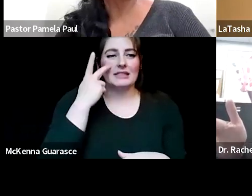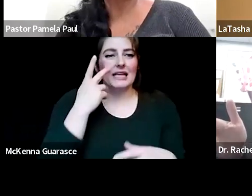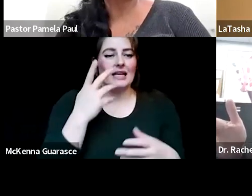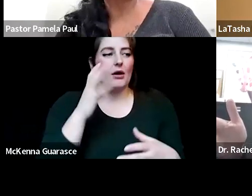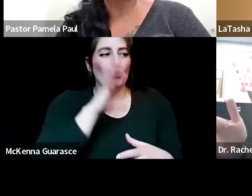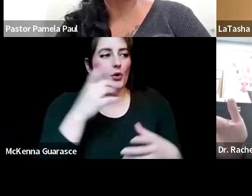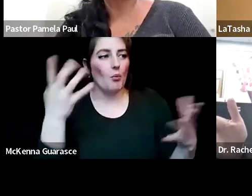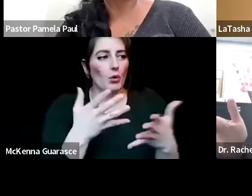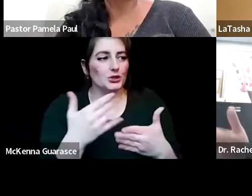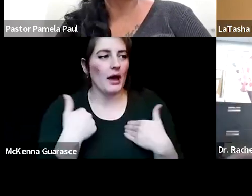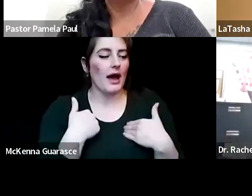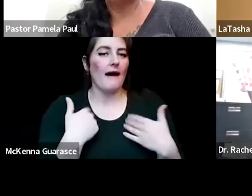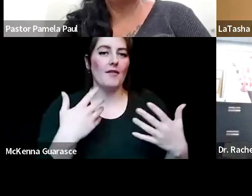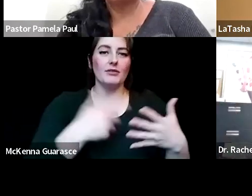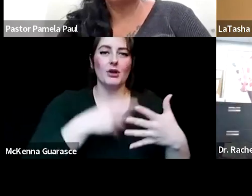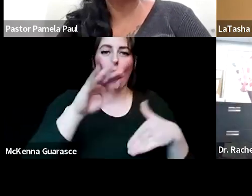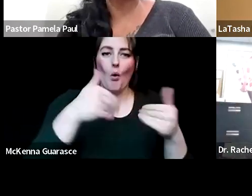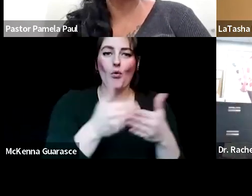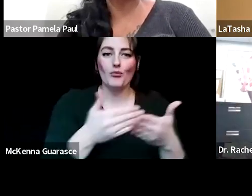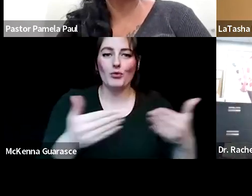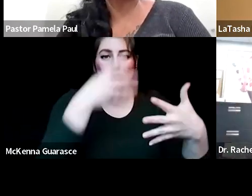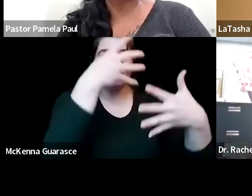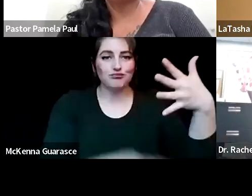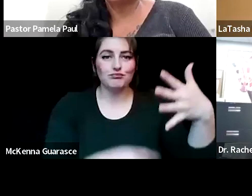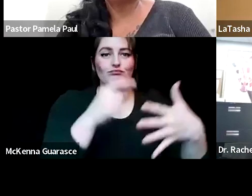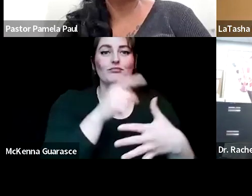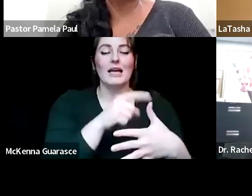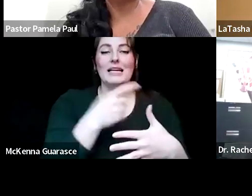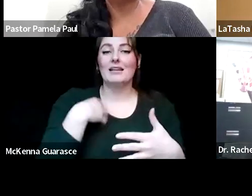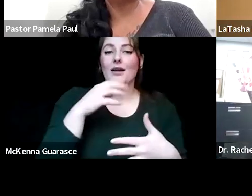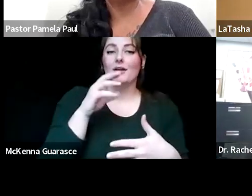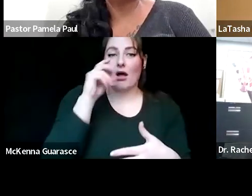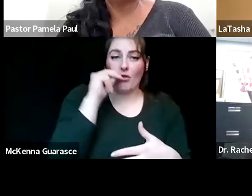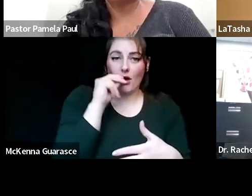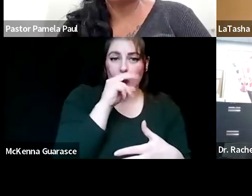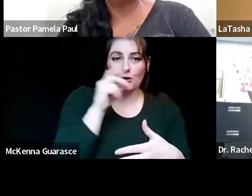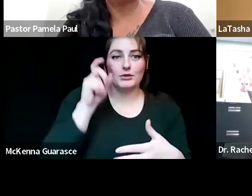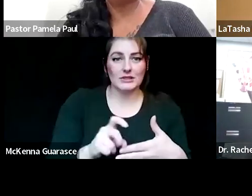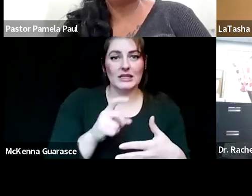Si vemos la diapositiva de los ingredientes, necesitan naloxona, un suministro constante, necesitan poder capacitar